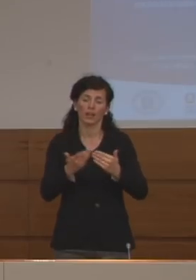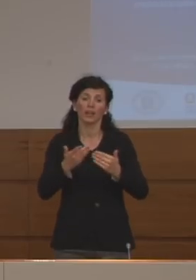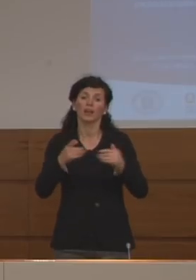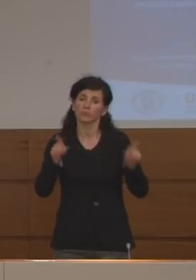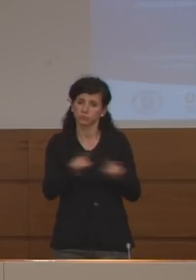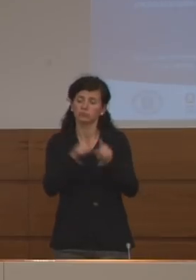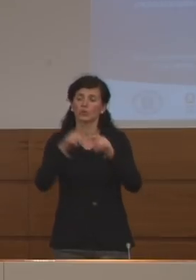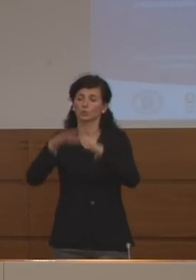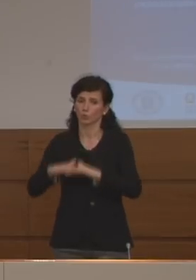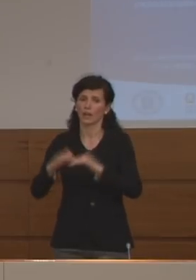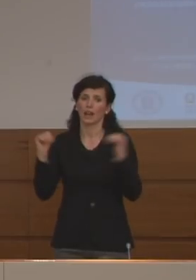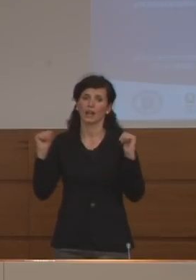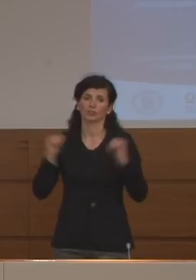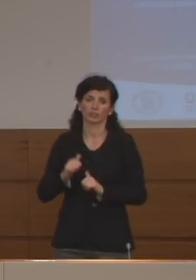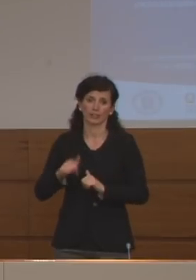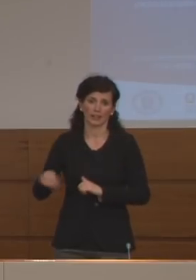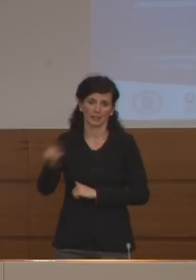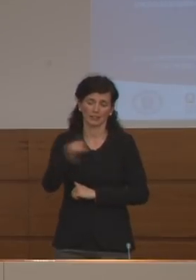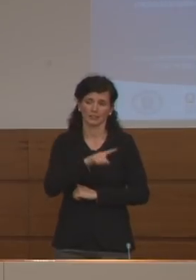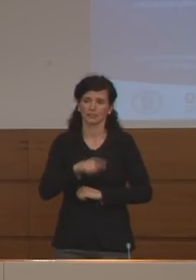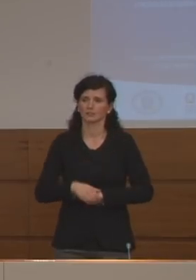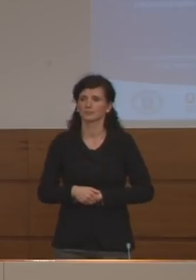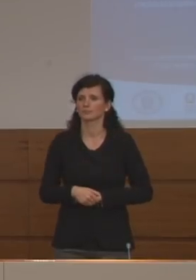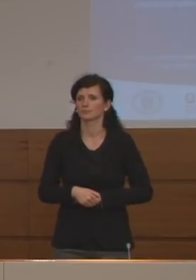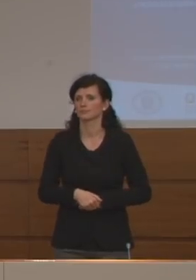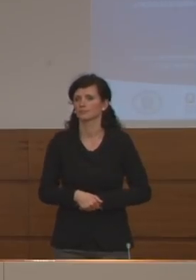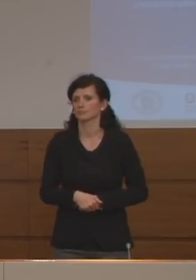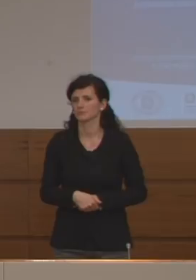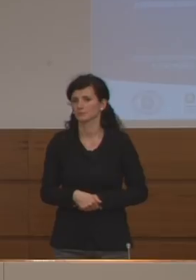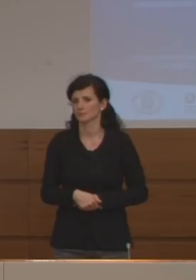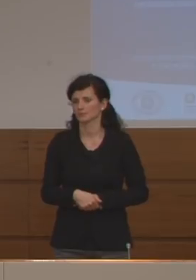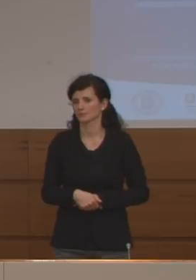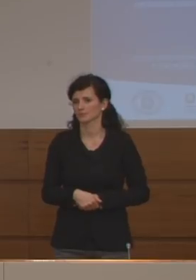salute dei cittadini.